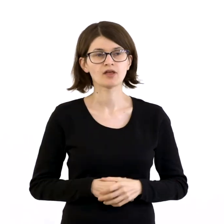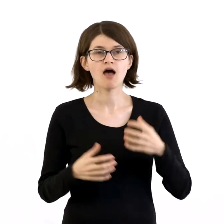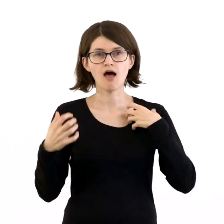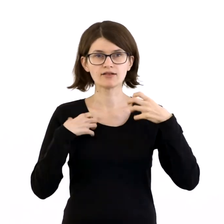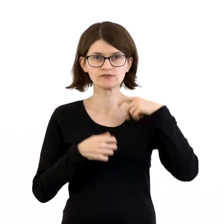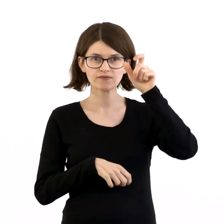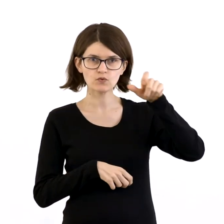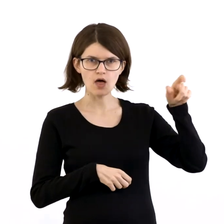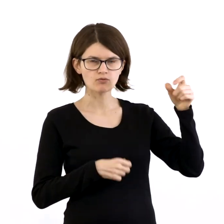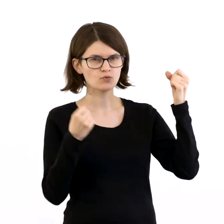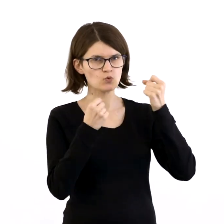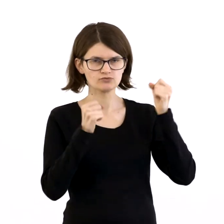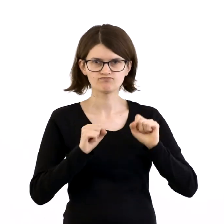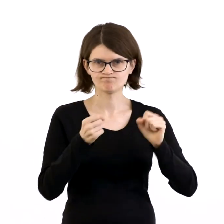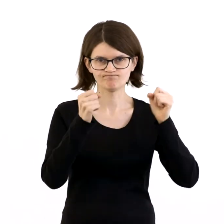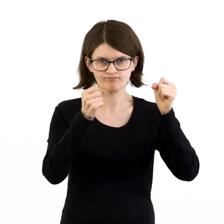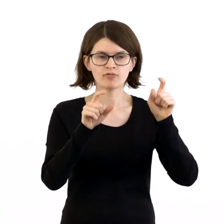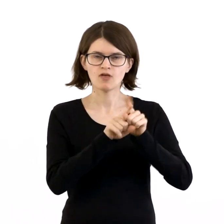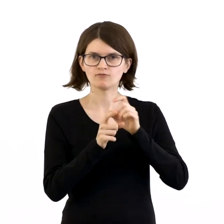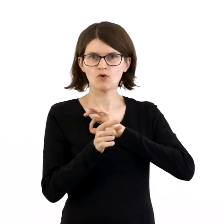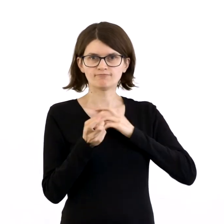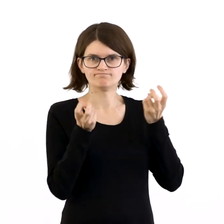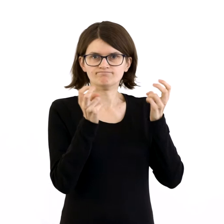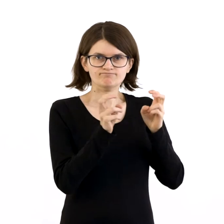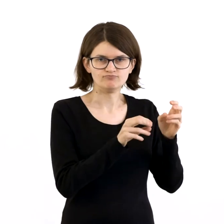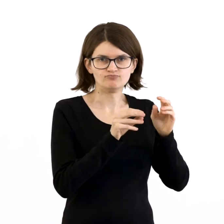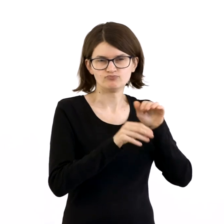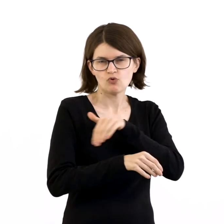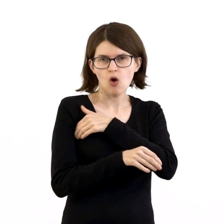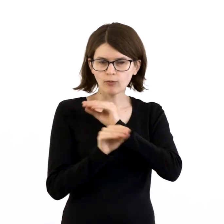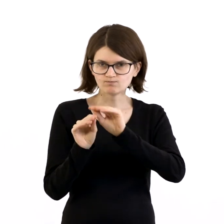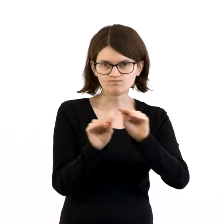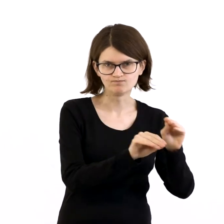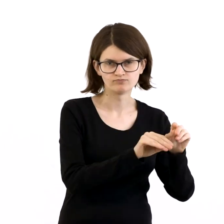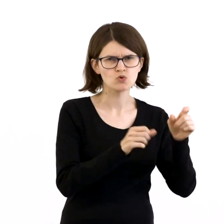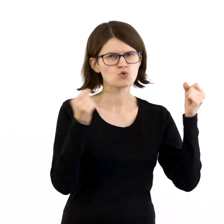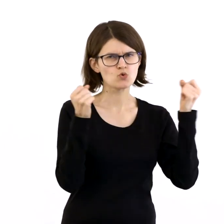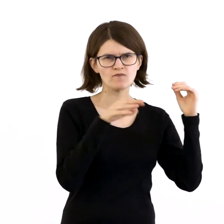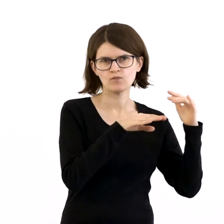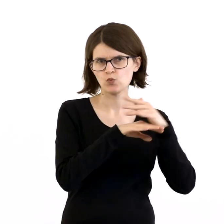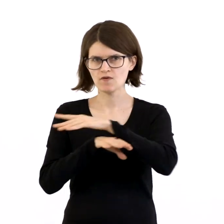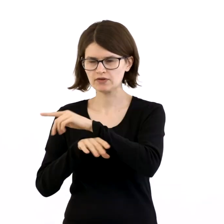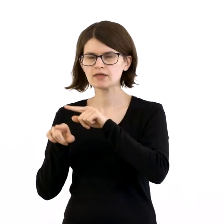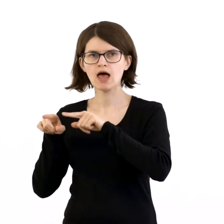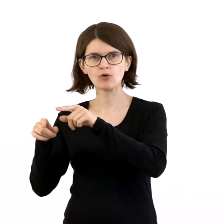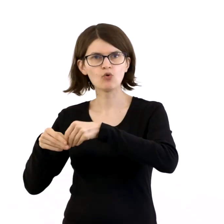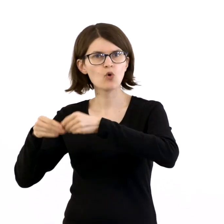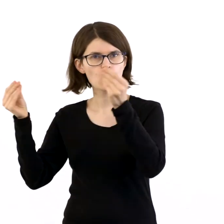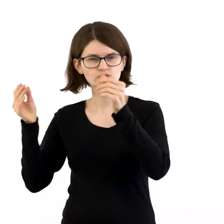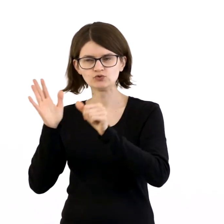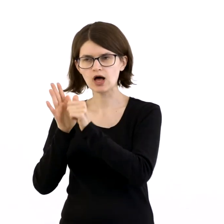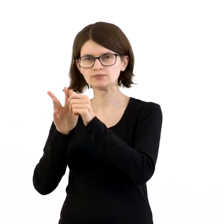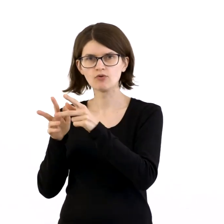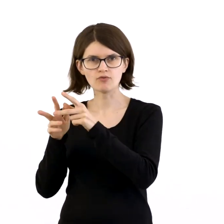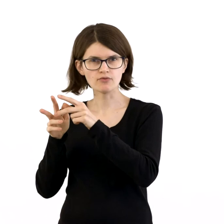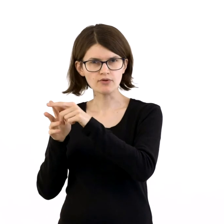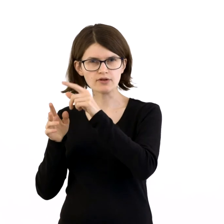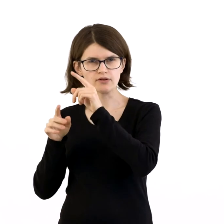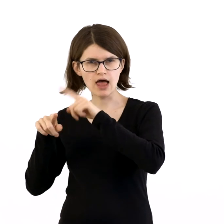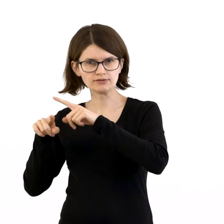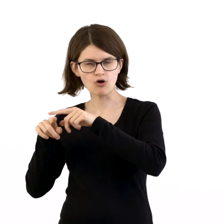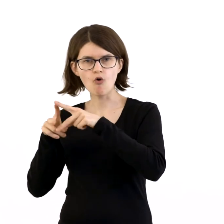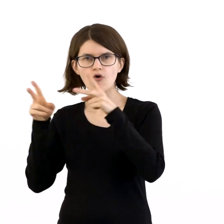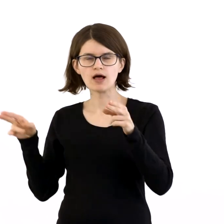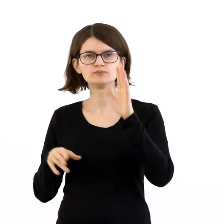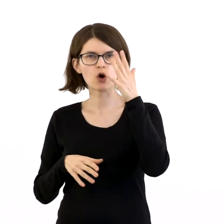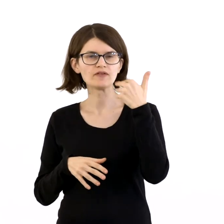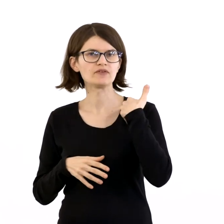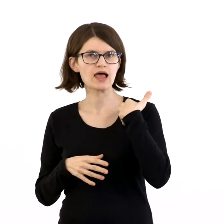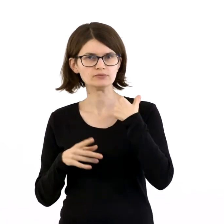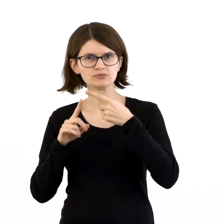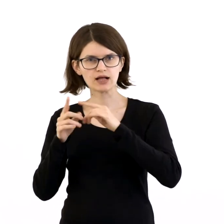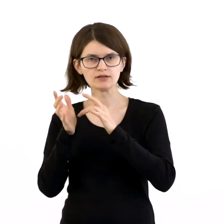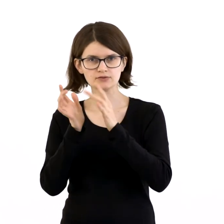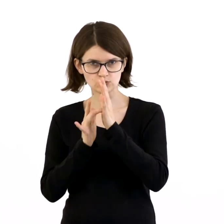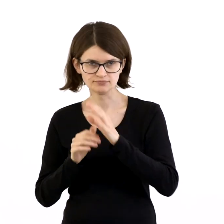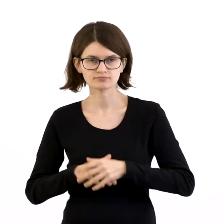Wielka indywidualność artysty i jego szkoły wywarły decydujący wpływ na kierunek rozwoju rzeźby greckiej w V w. p.n.e.